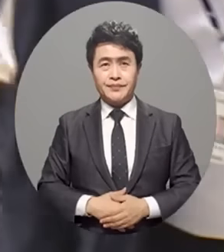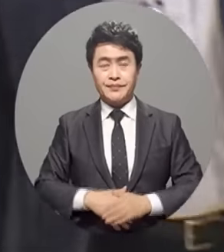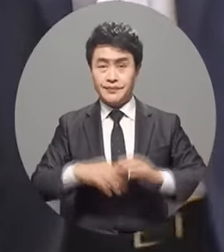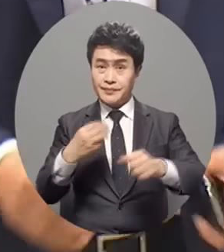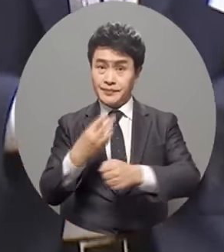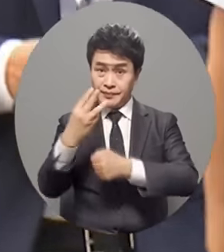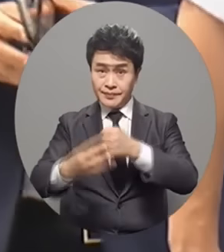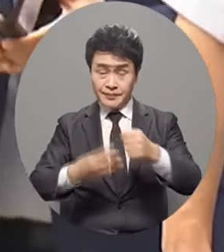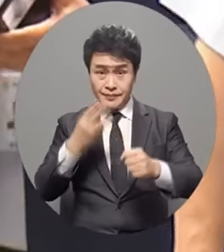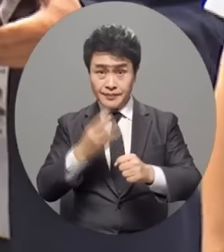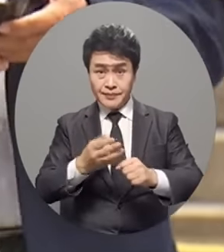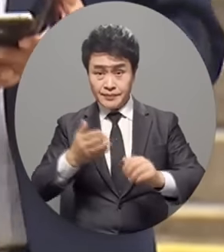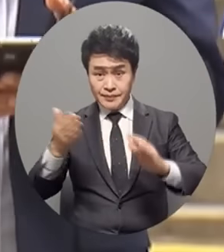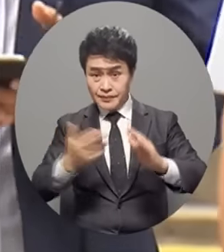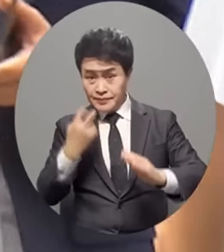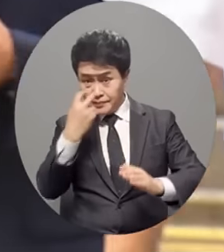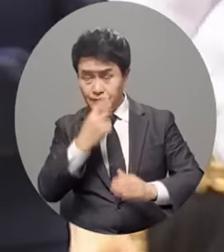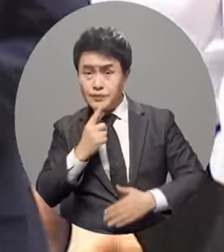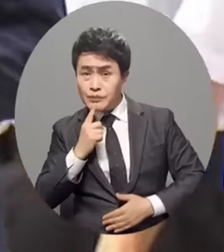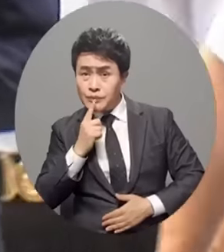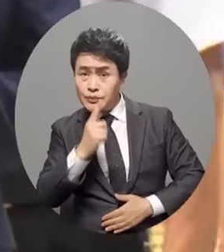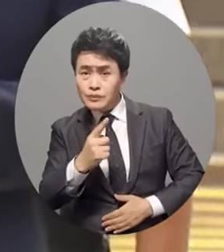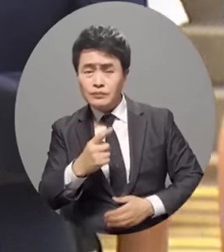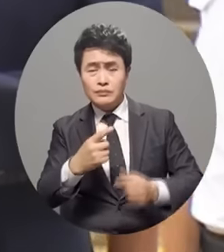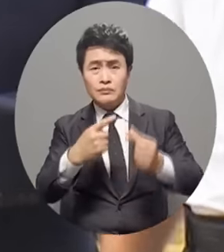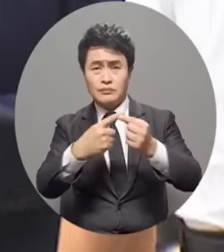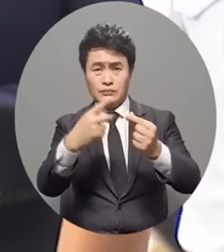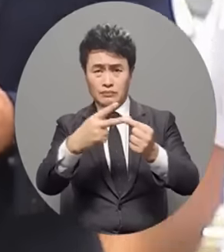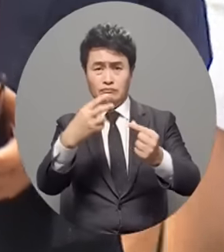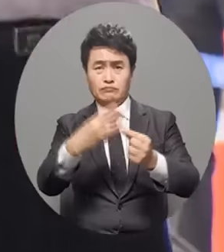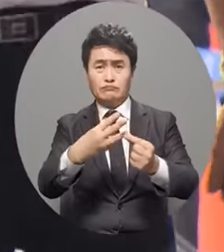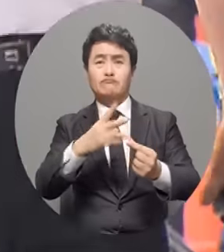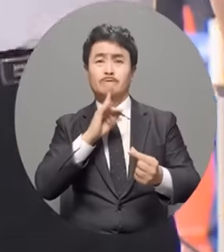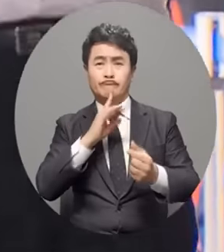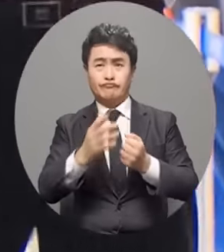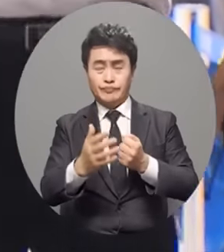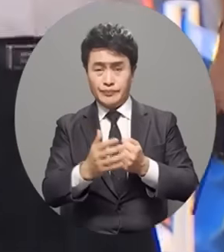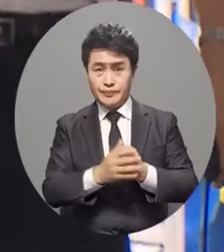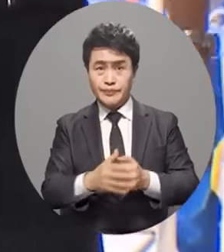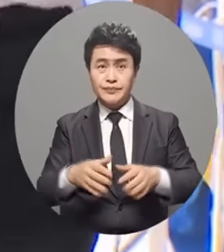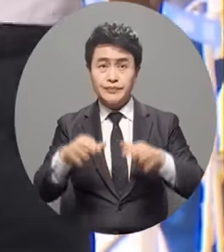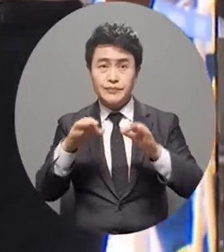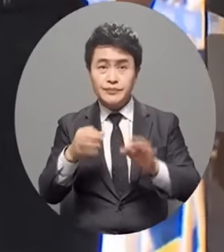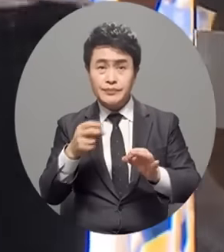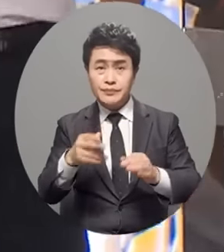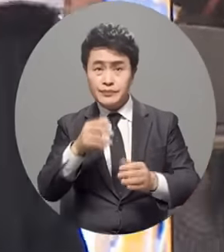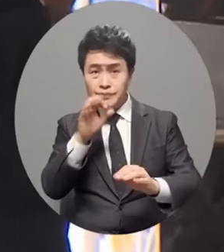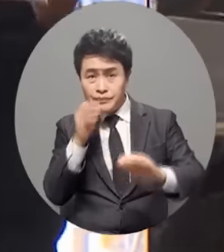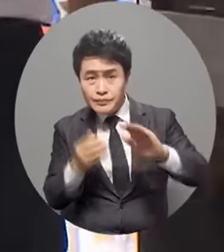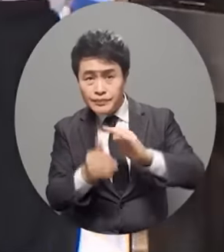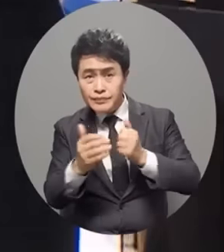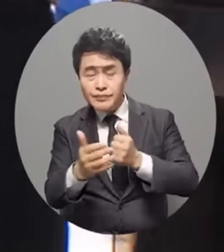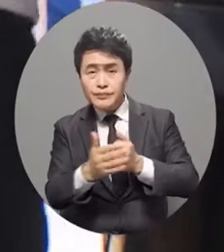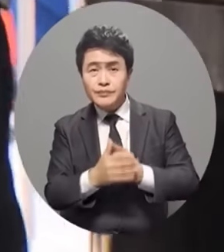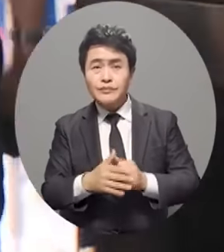(기자) 3년간 공수처가 직접 기소한 사건은 세 건에 불과합니다.